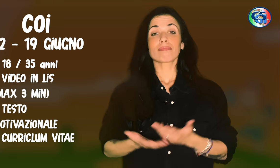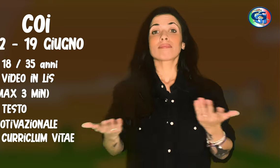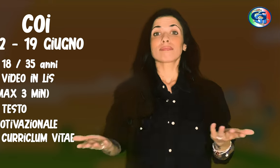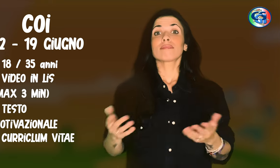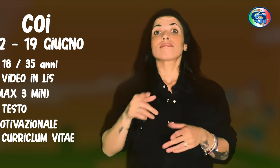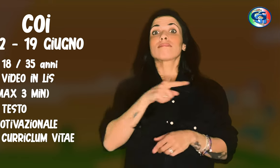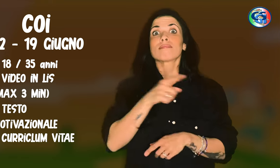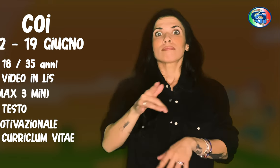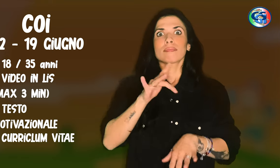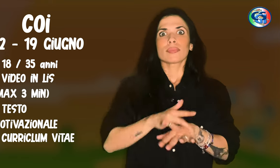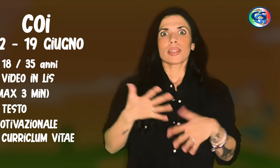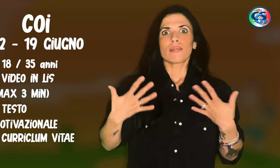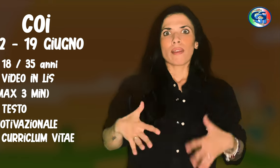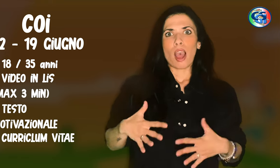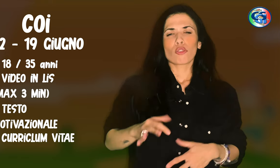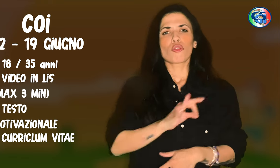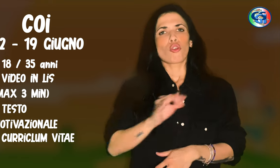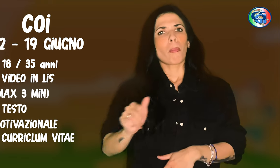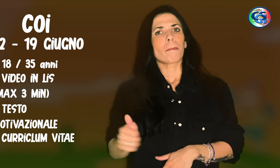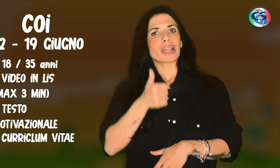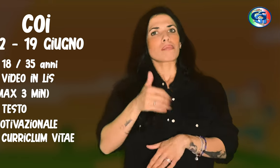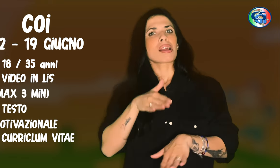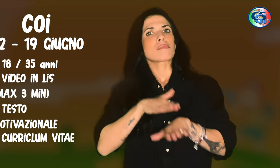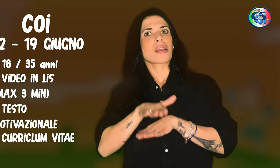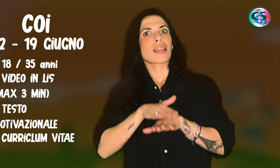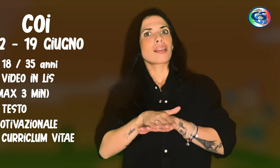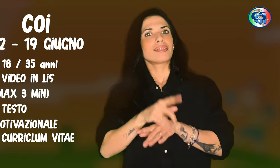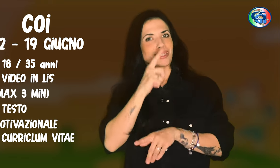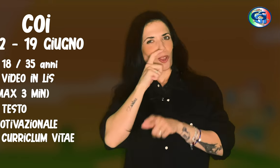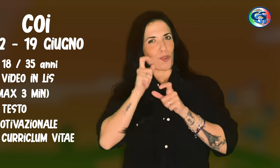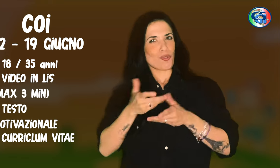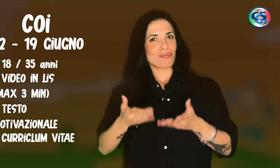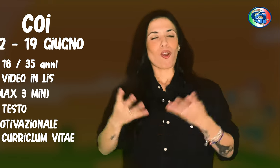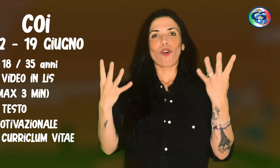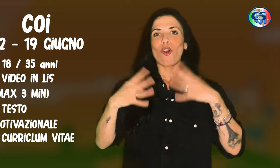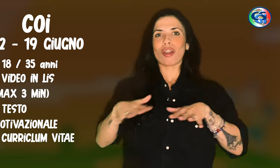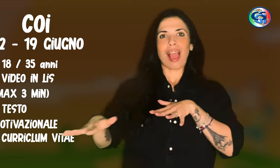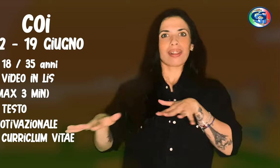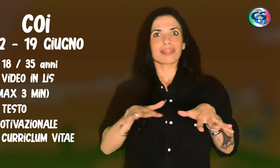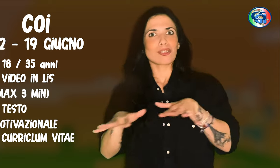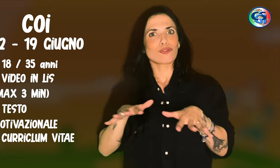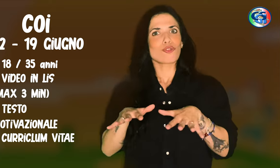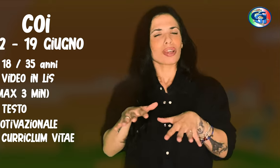Nel video specificare se per voi si tratta di prima esperienza